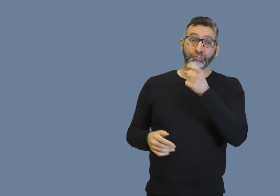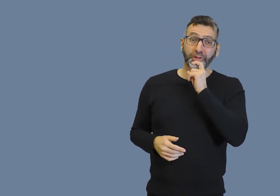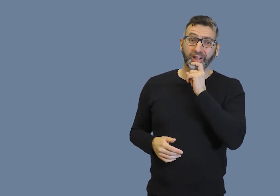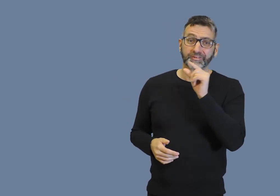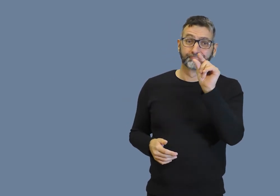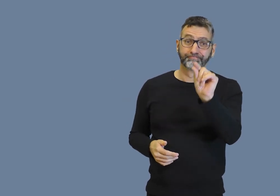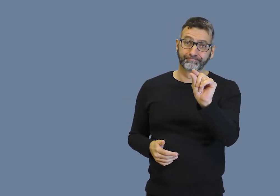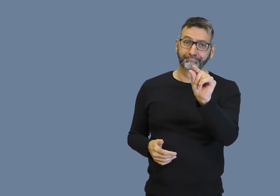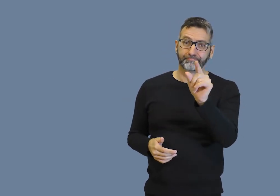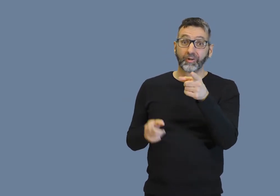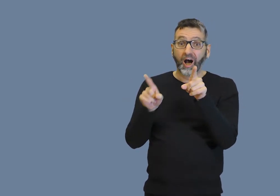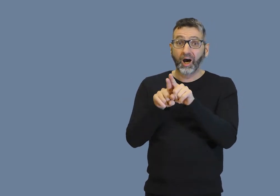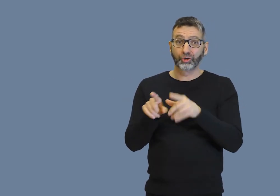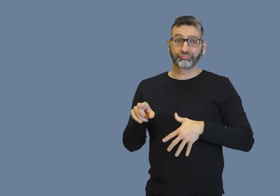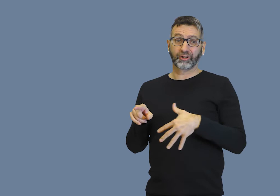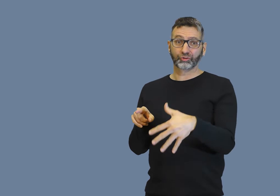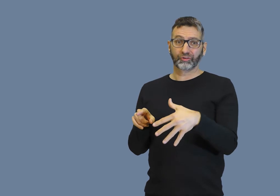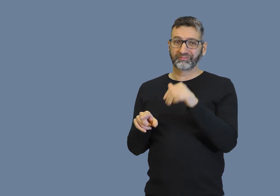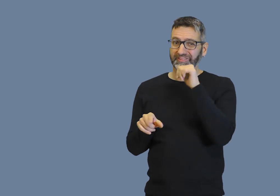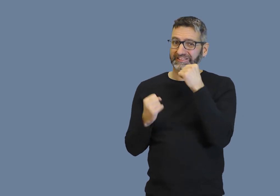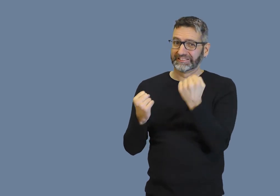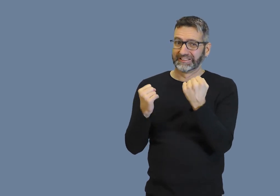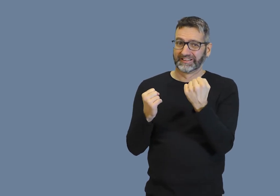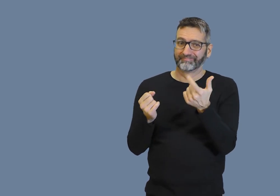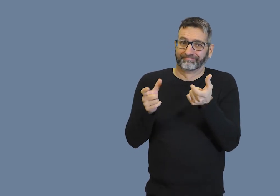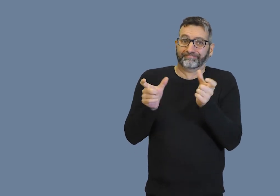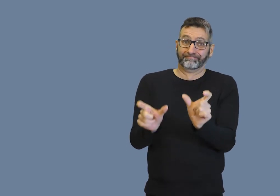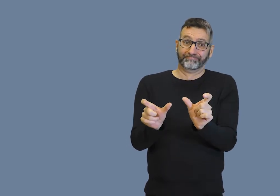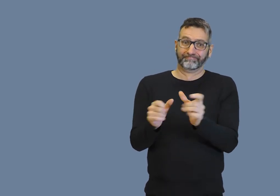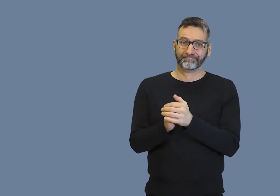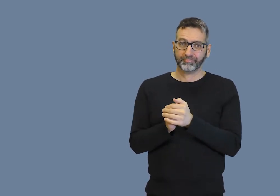Dann macht es weniger Spaß. Und schützt auch nicht sicher vor einer Schwangerschaft.